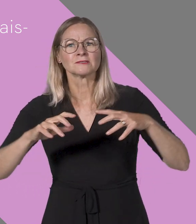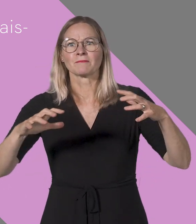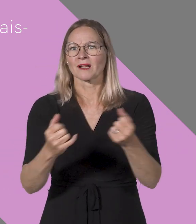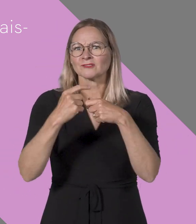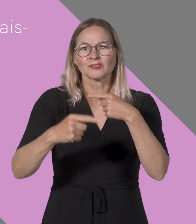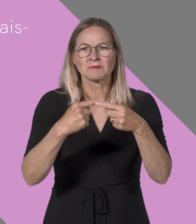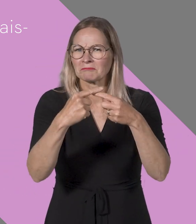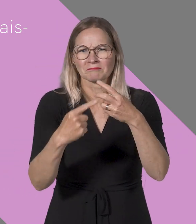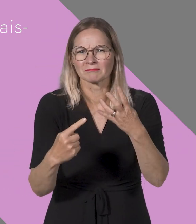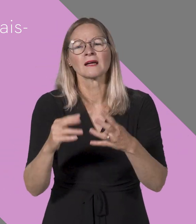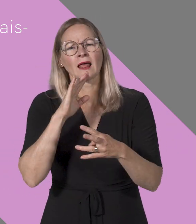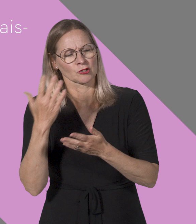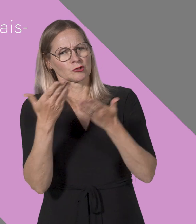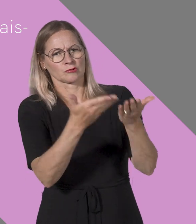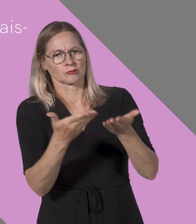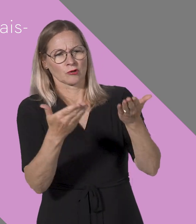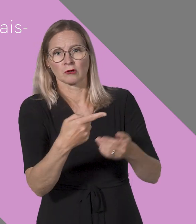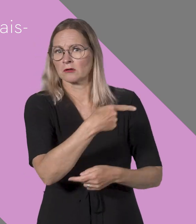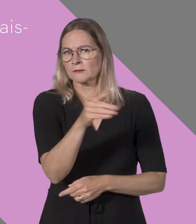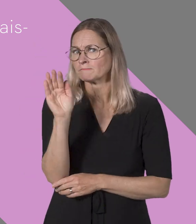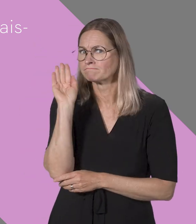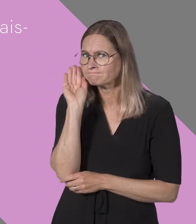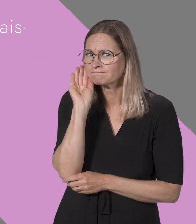sekä pelastustoimesta.